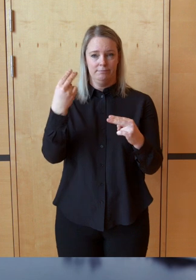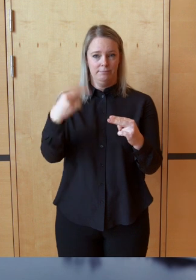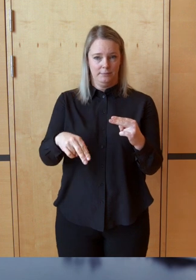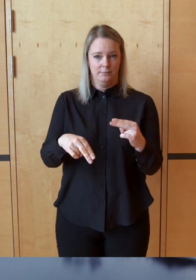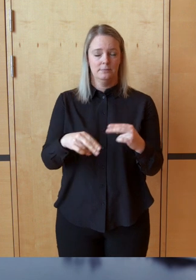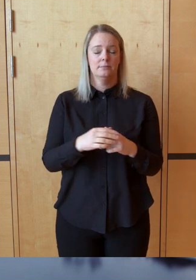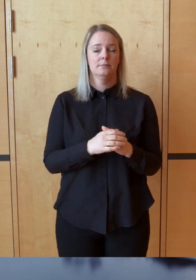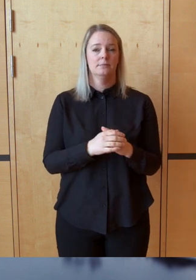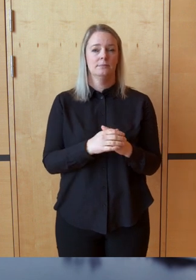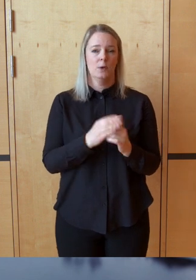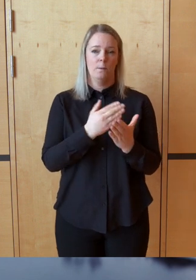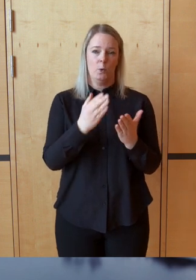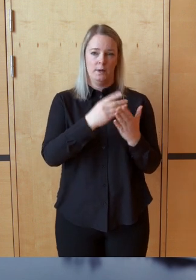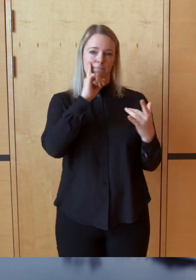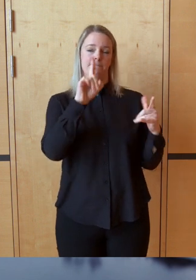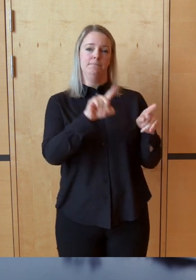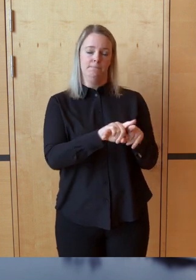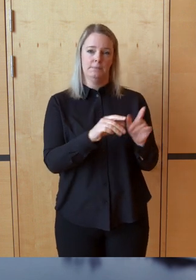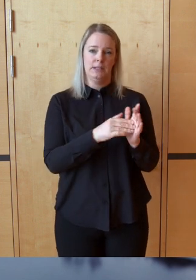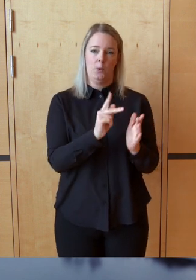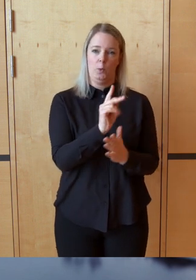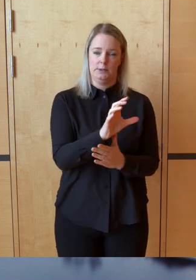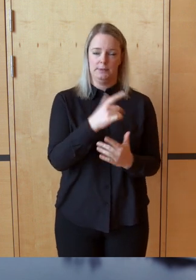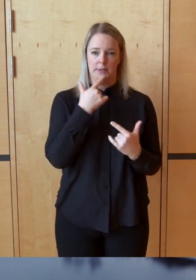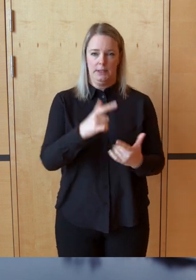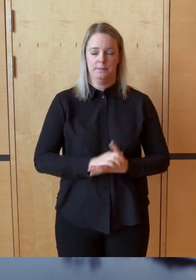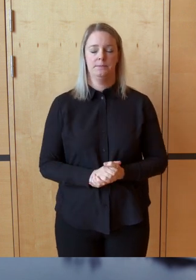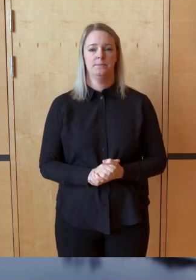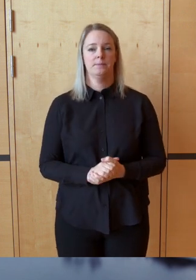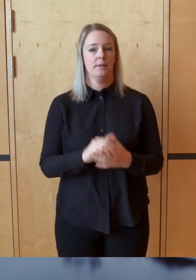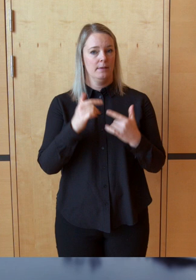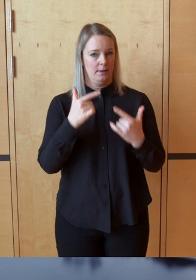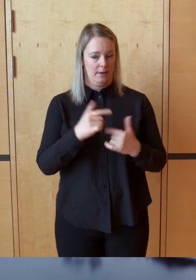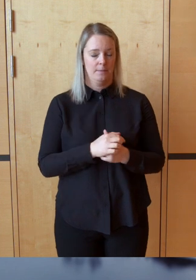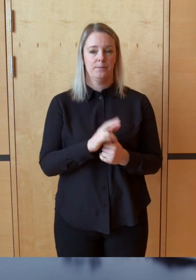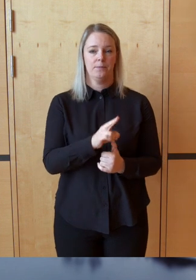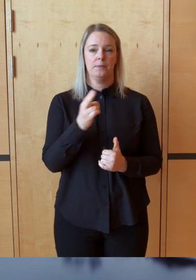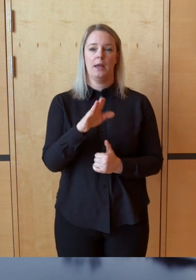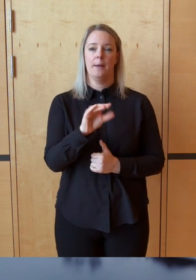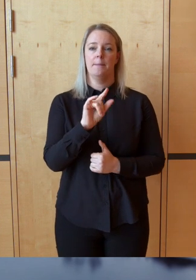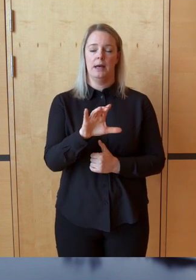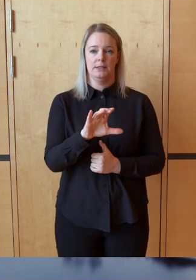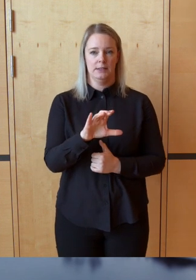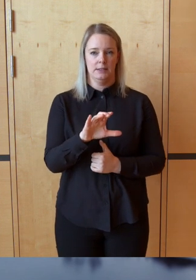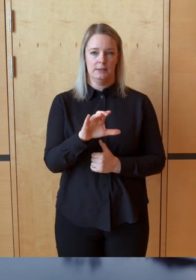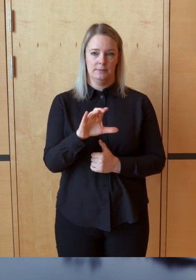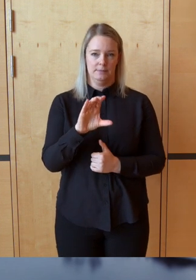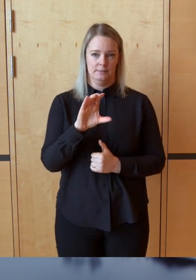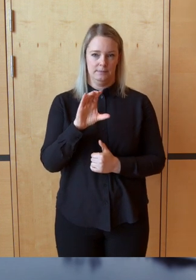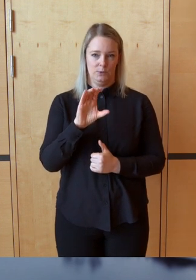Fortsätt jag orkar bli fullt med andra försöket Tack tack Markku Abrahamsson